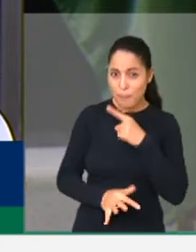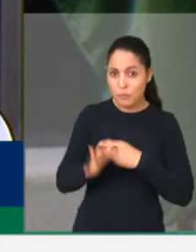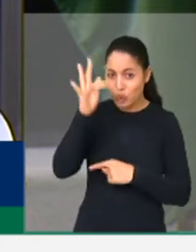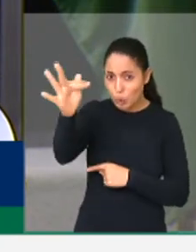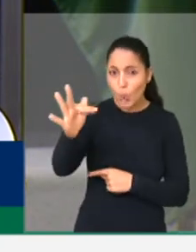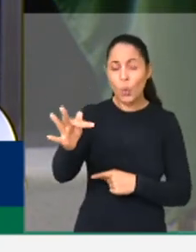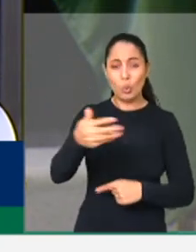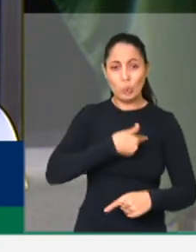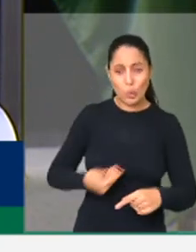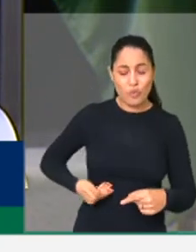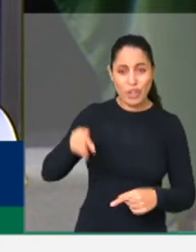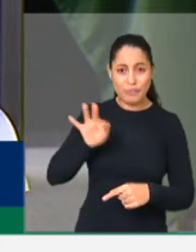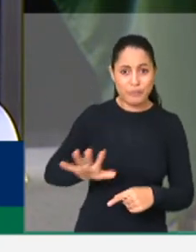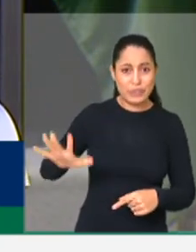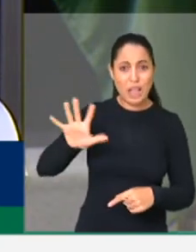NACIONAL N °. 1/2002 A CONSULTORIA DE ORÇAMENTO